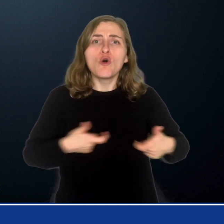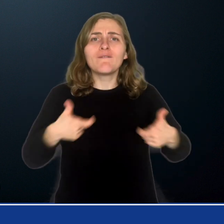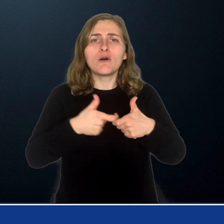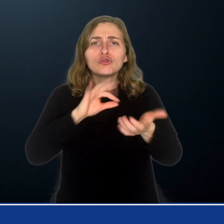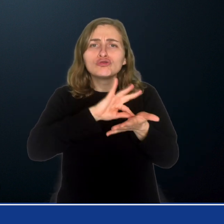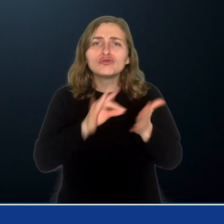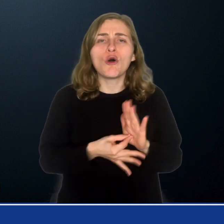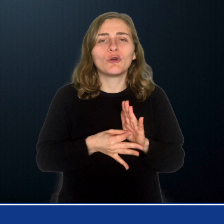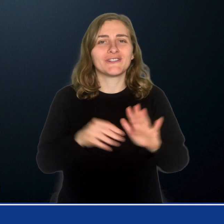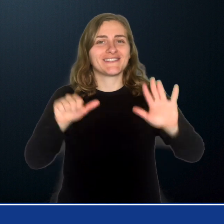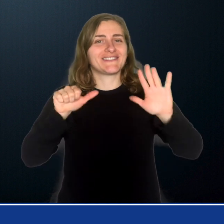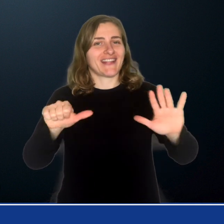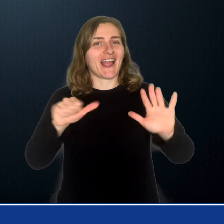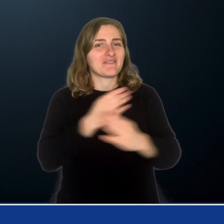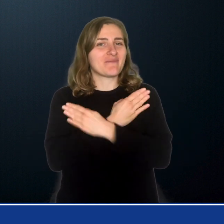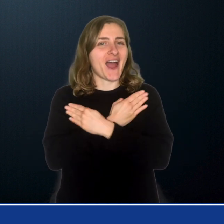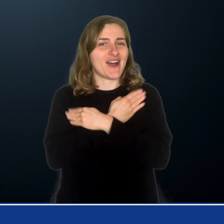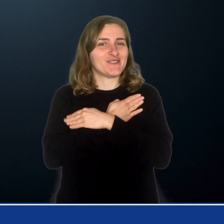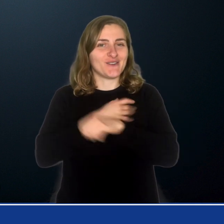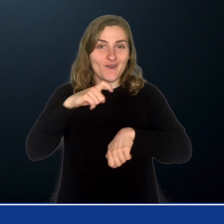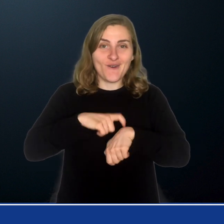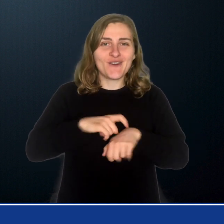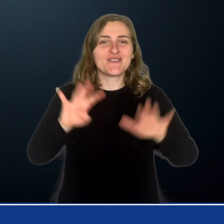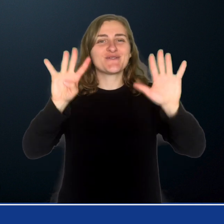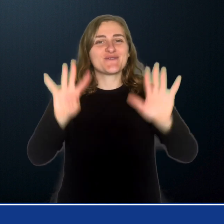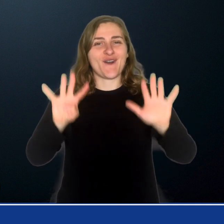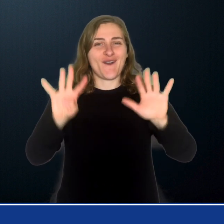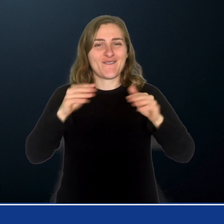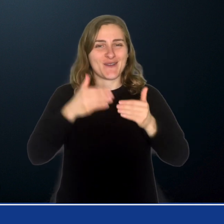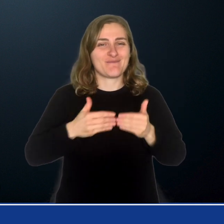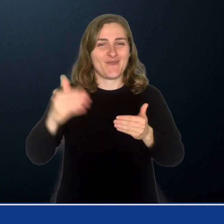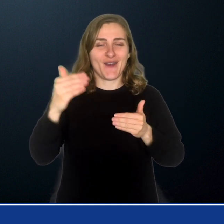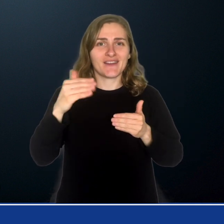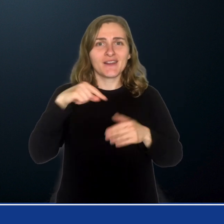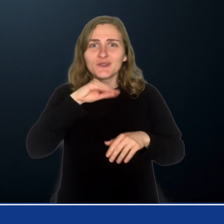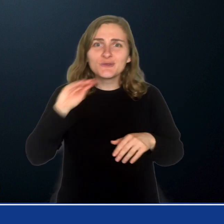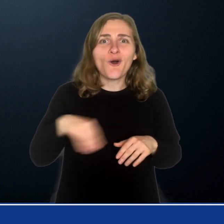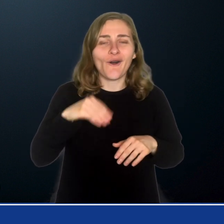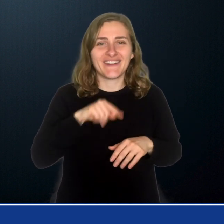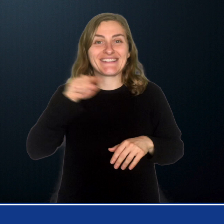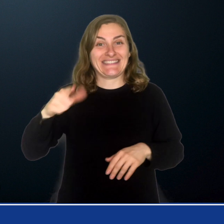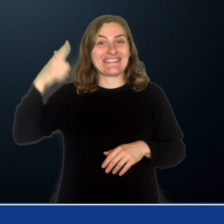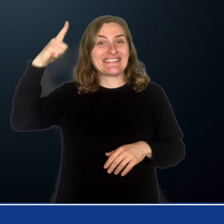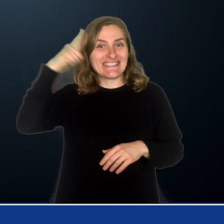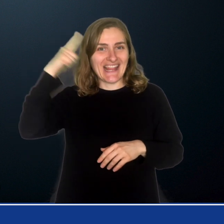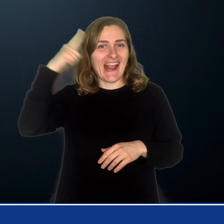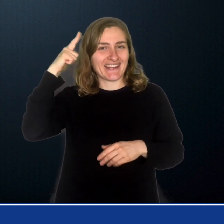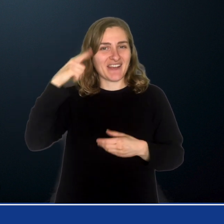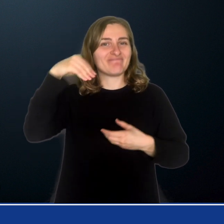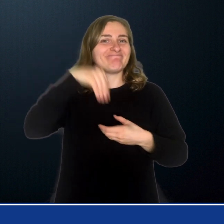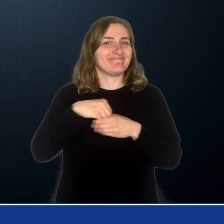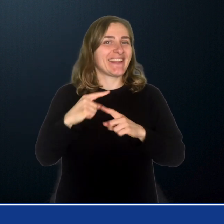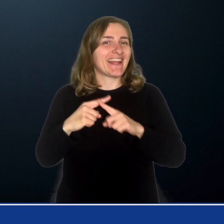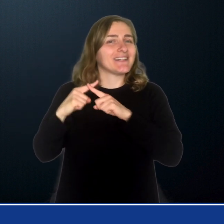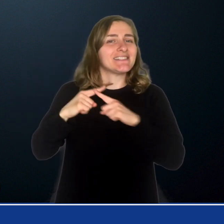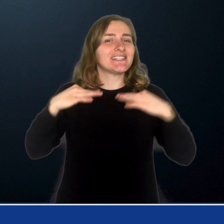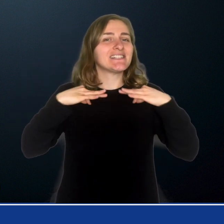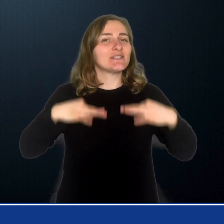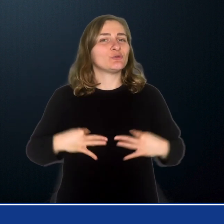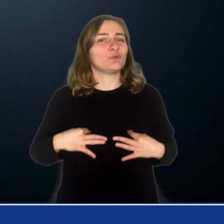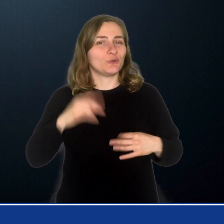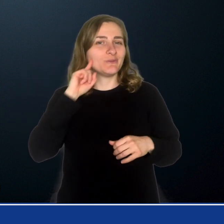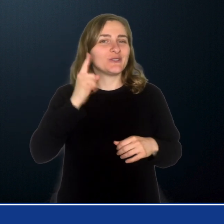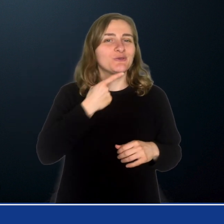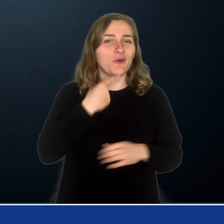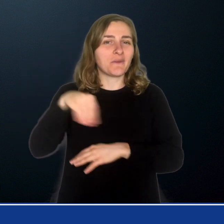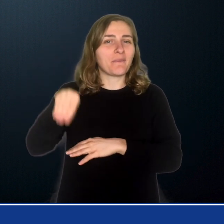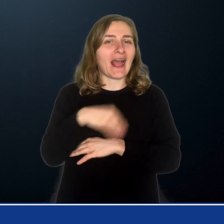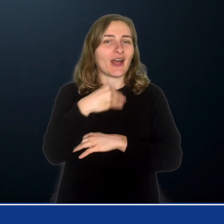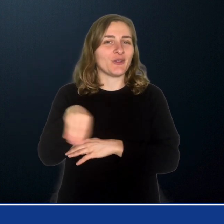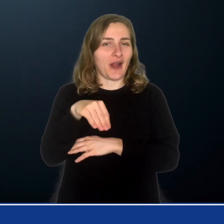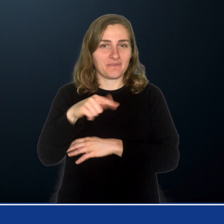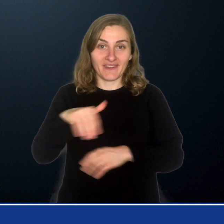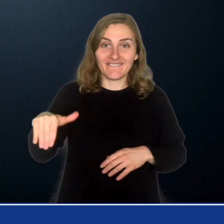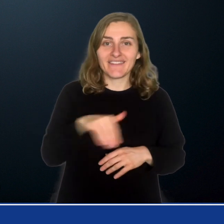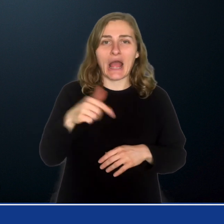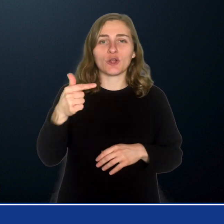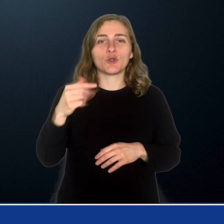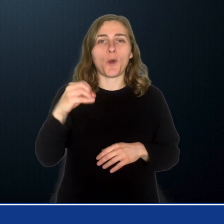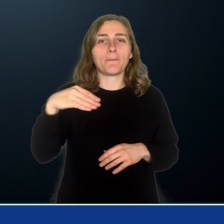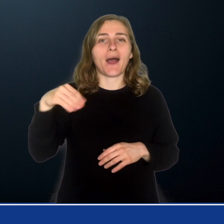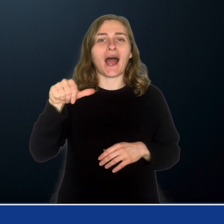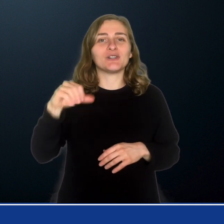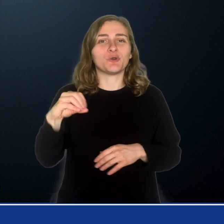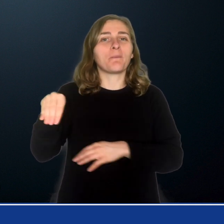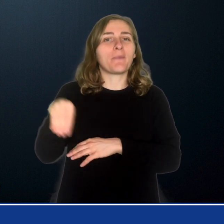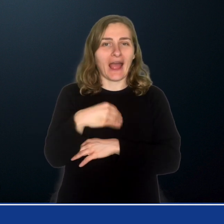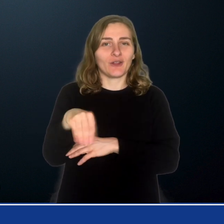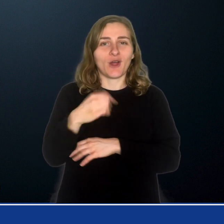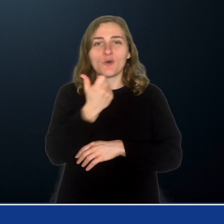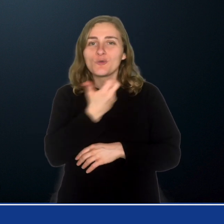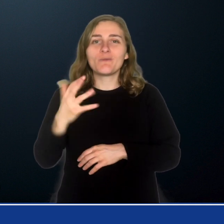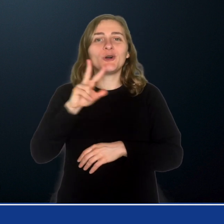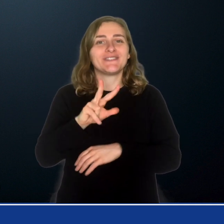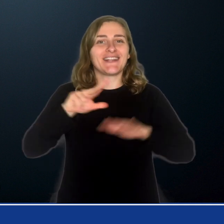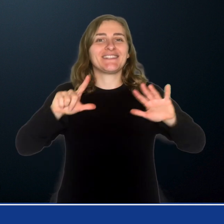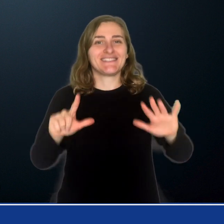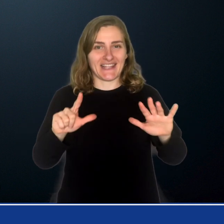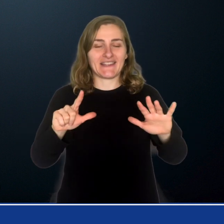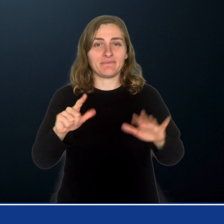L'appuntamento è a Siena, il 6 maggio, a partire dalle 9, all'ex Istituto per Sordi Tommaso Pendola in via Tommaso Pendola 37.